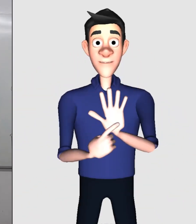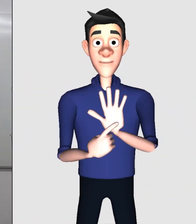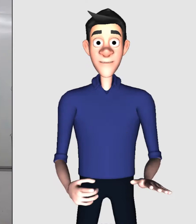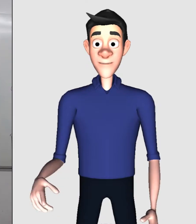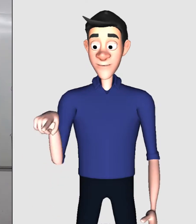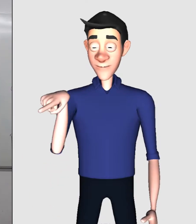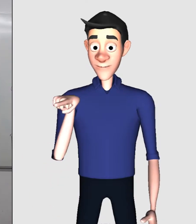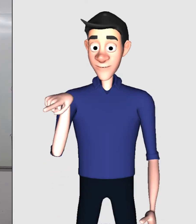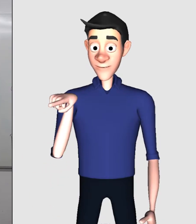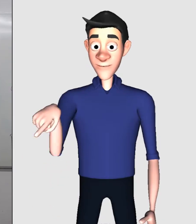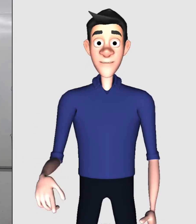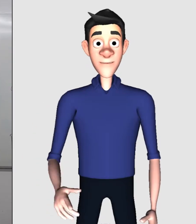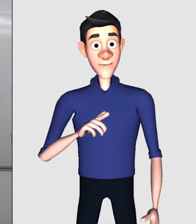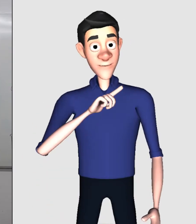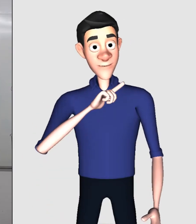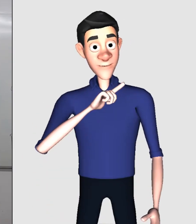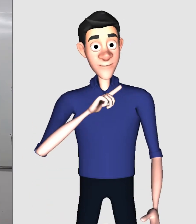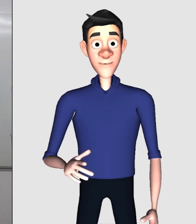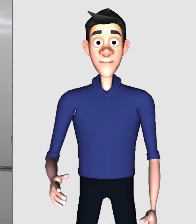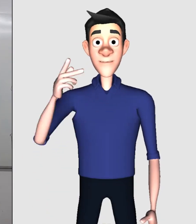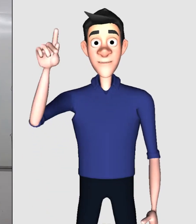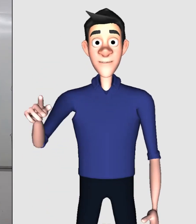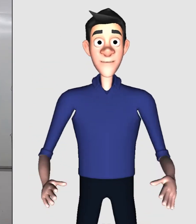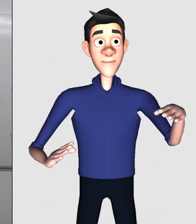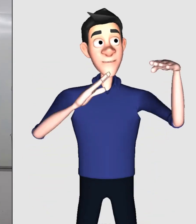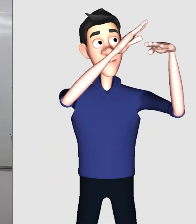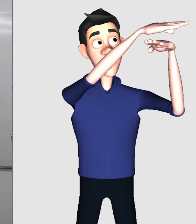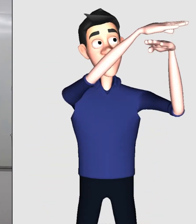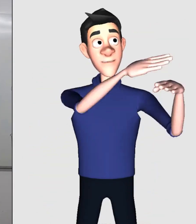No corpo tem uma força pra cima e essas duas para baixo